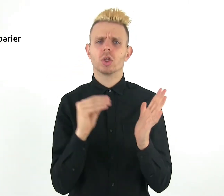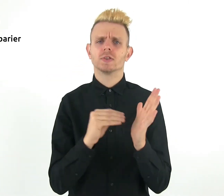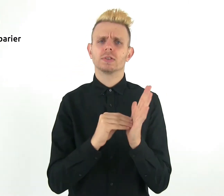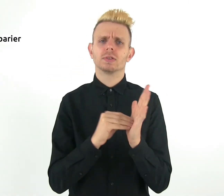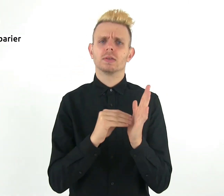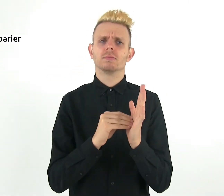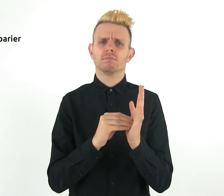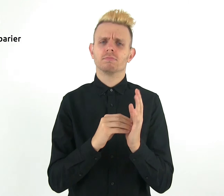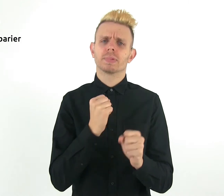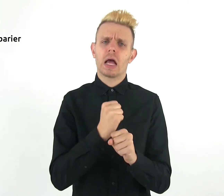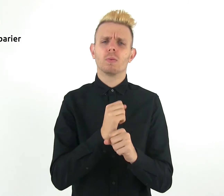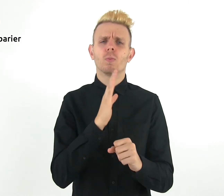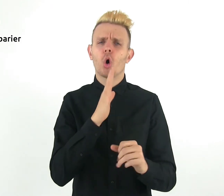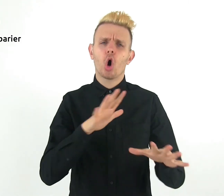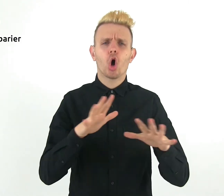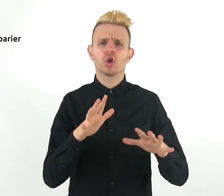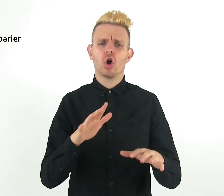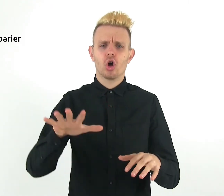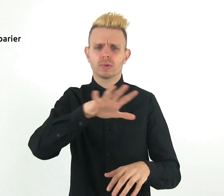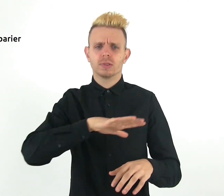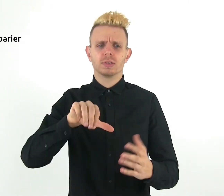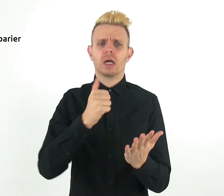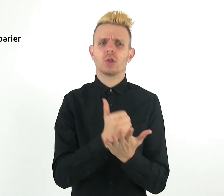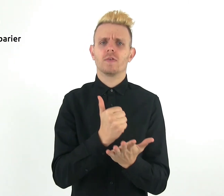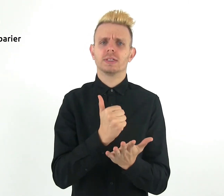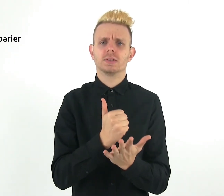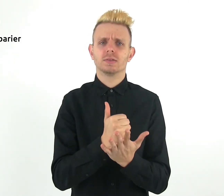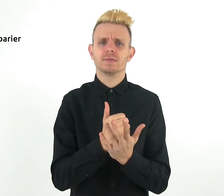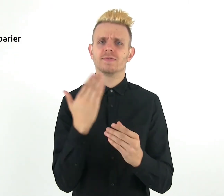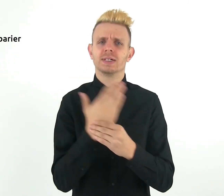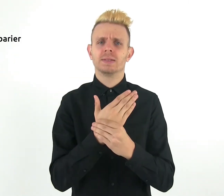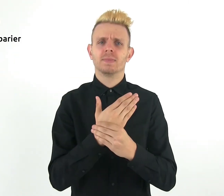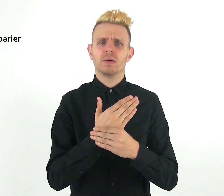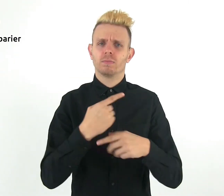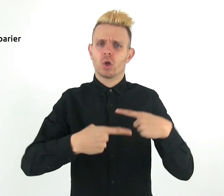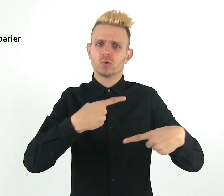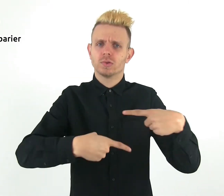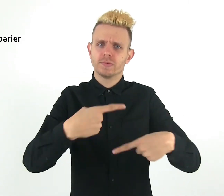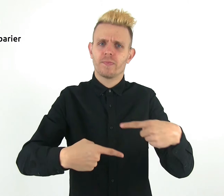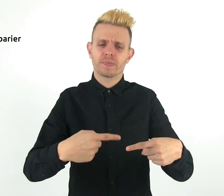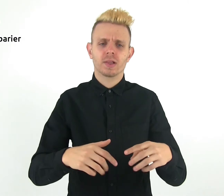Doświadczenie w pracy na podobnym stanowisku w firmie produkcyjnej,